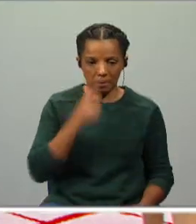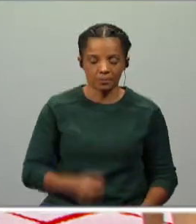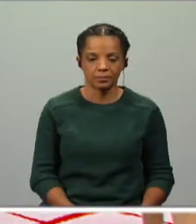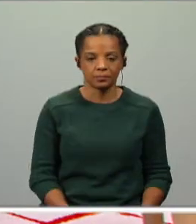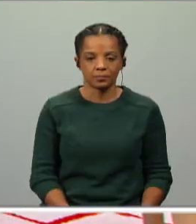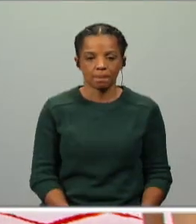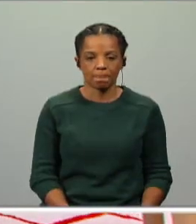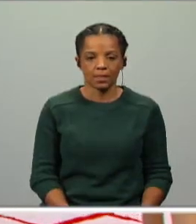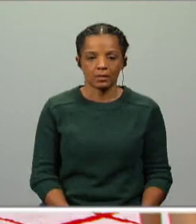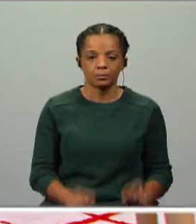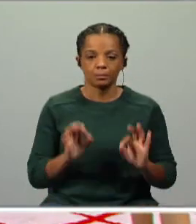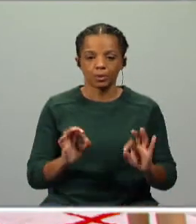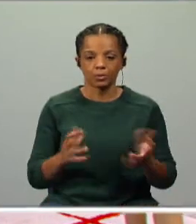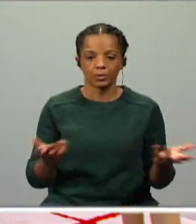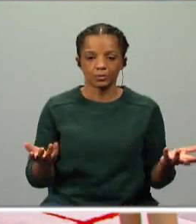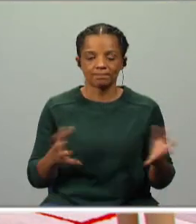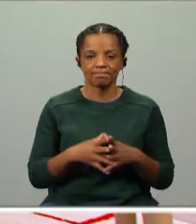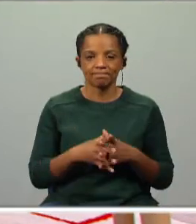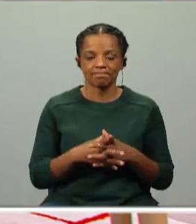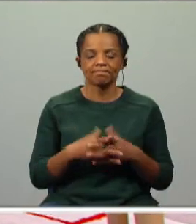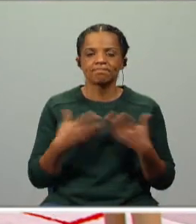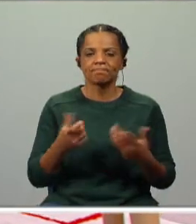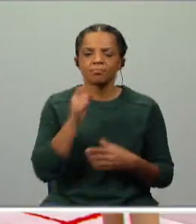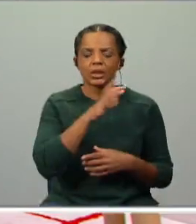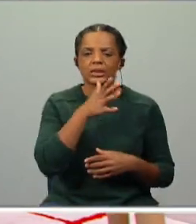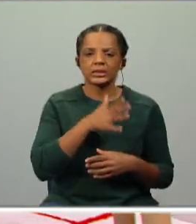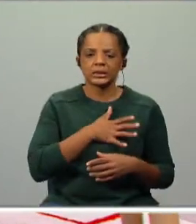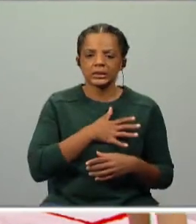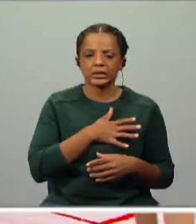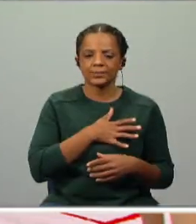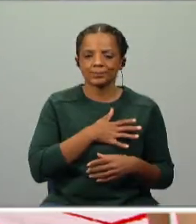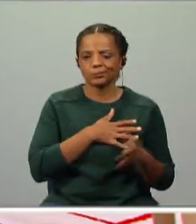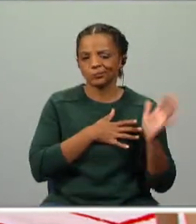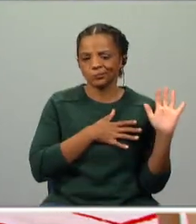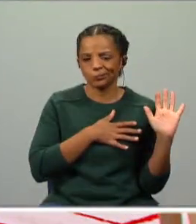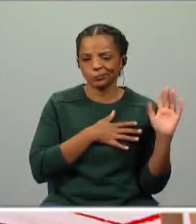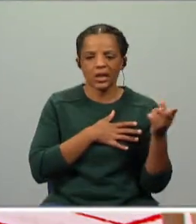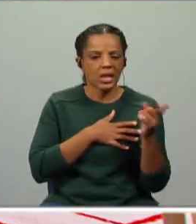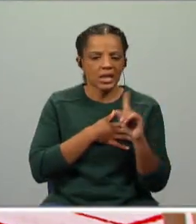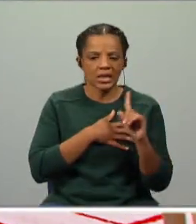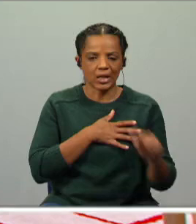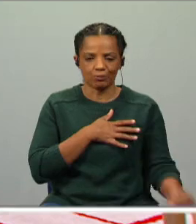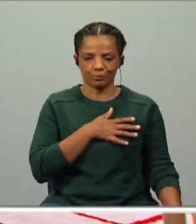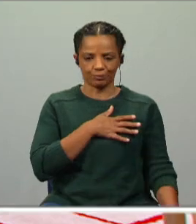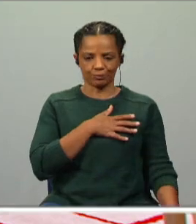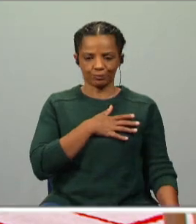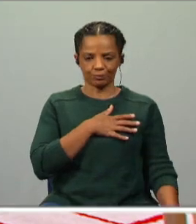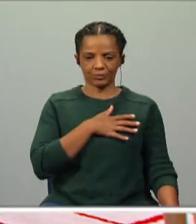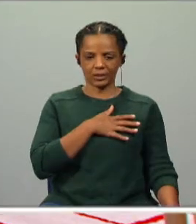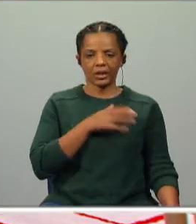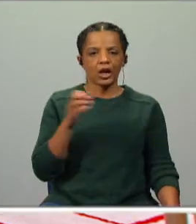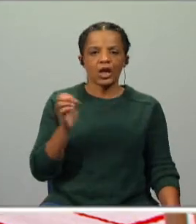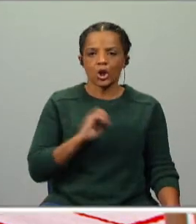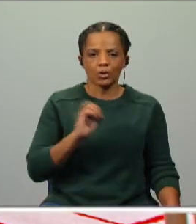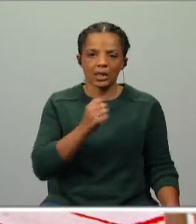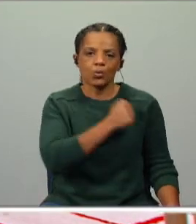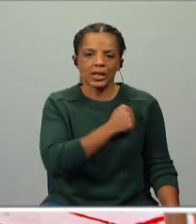já está aqui tudo. Agora vocês podem me dizer assim Não, não, não tenho Pons em casa.